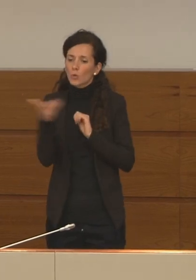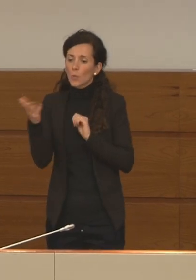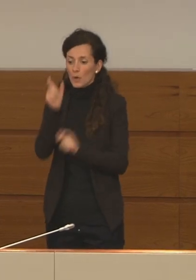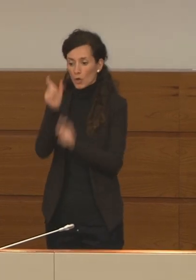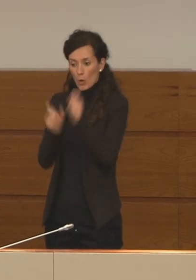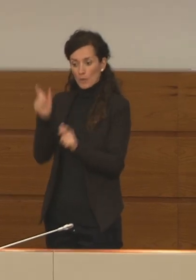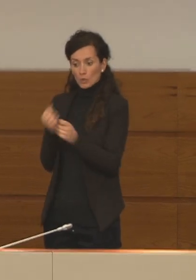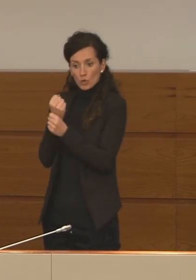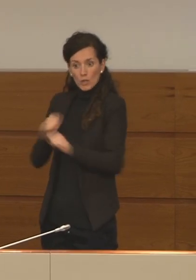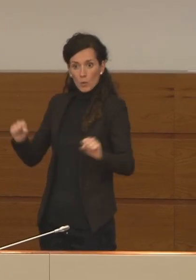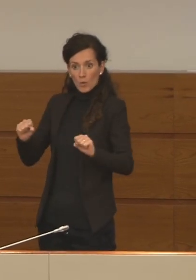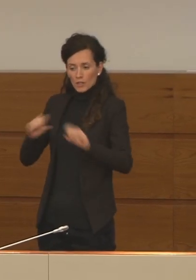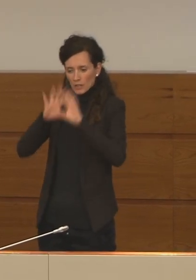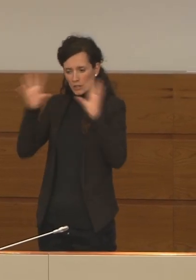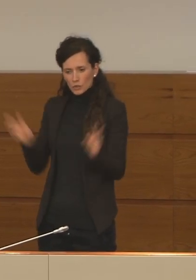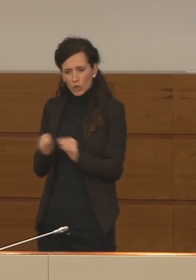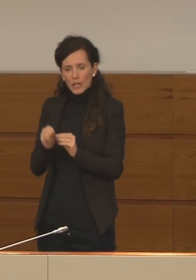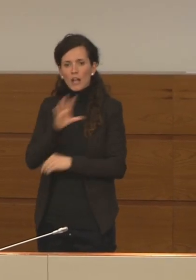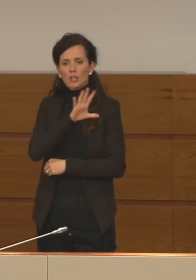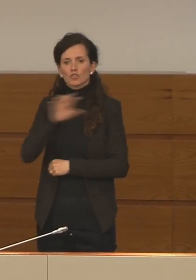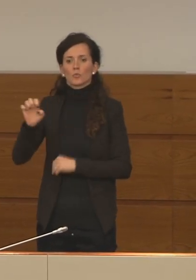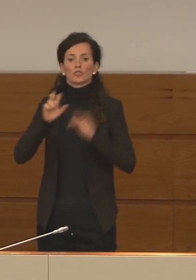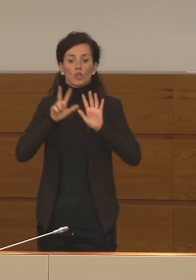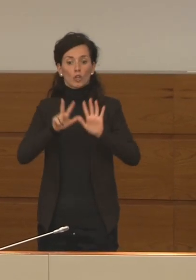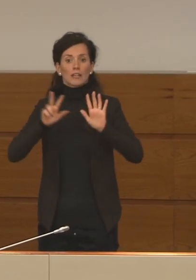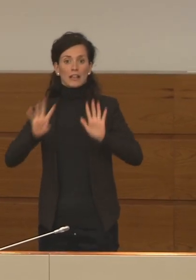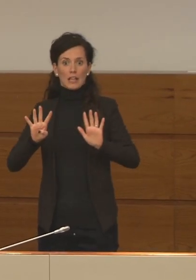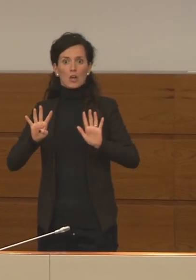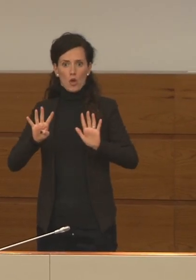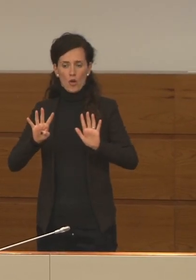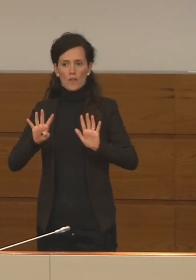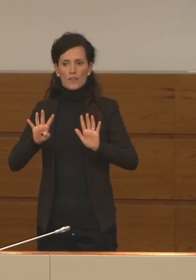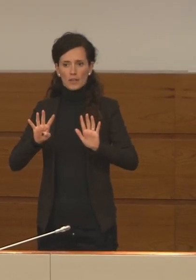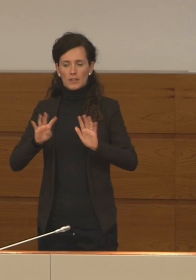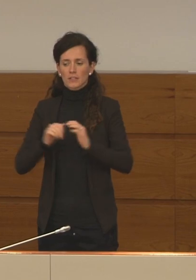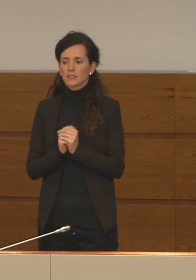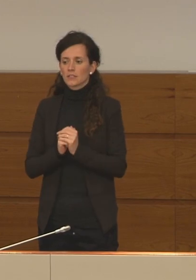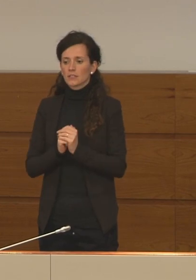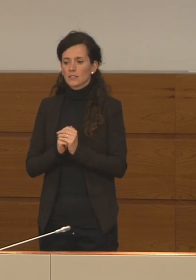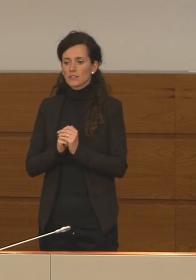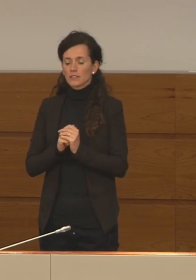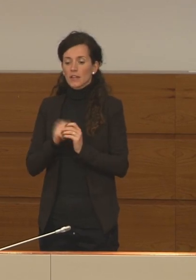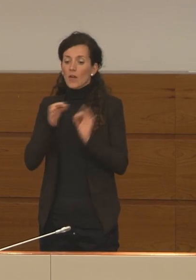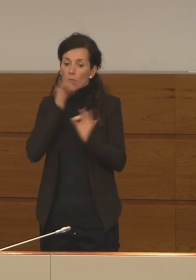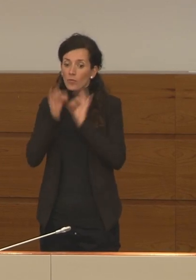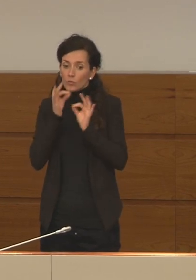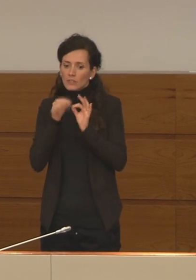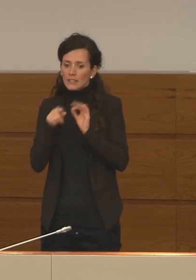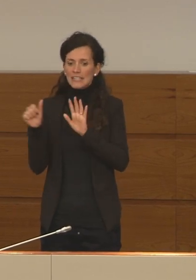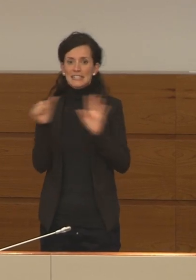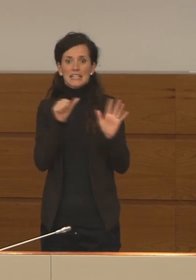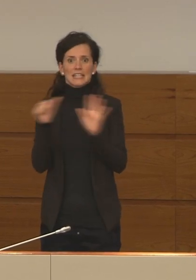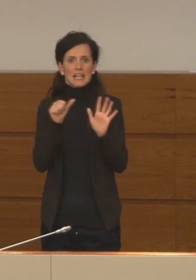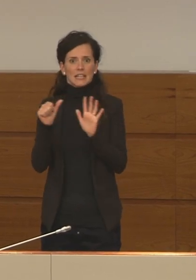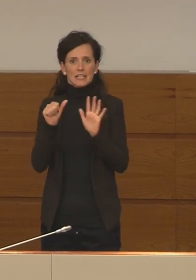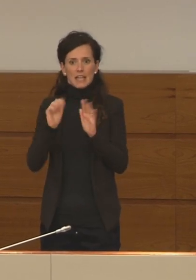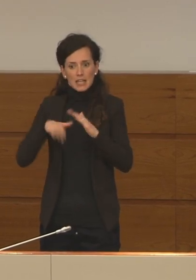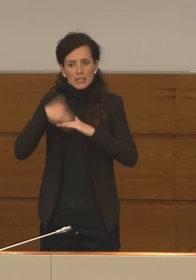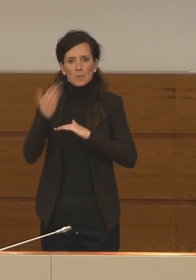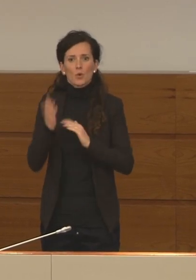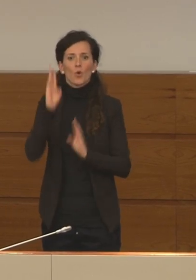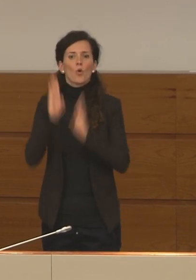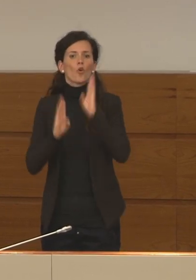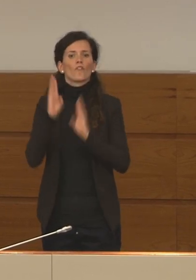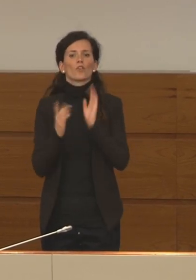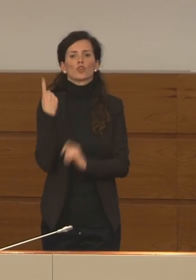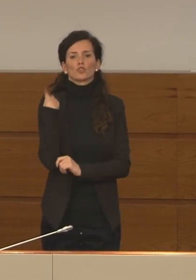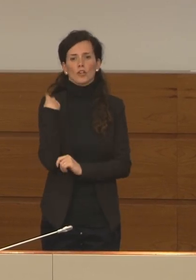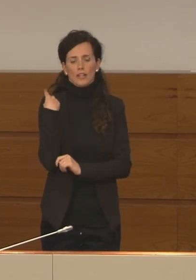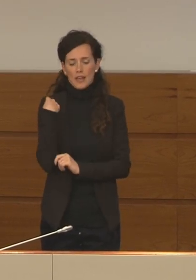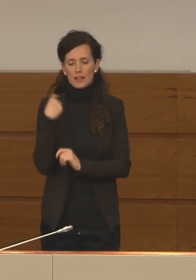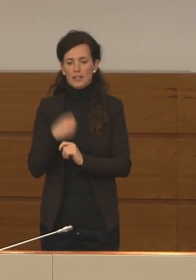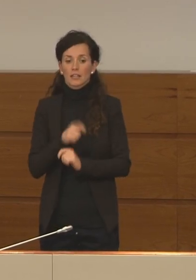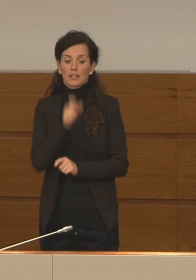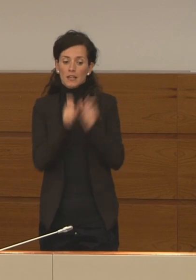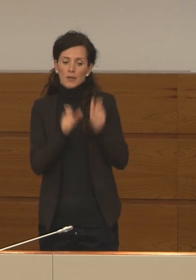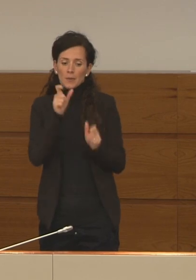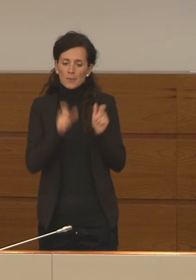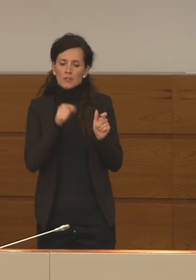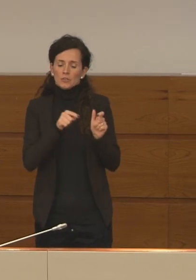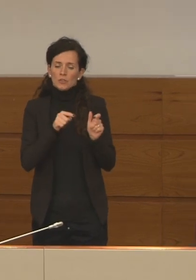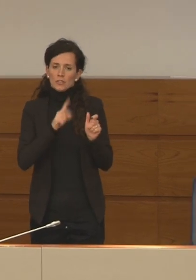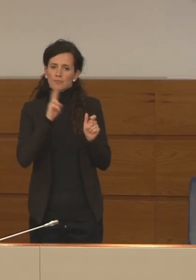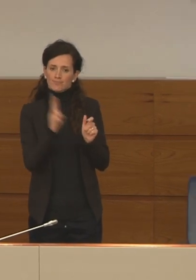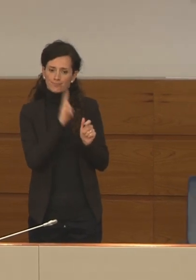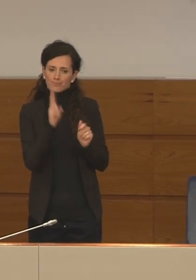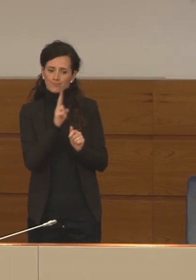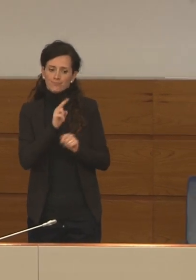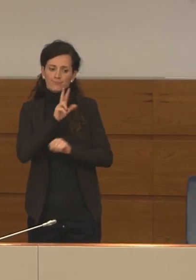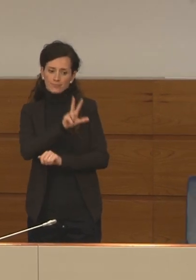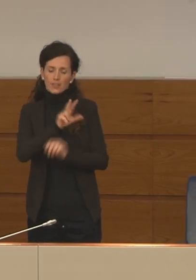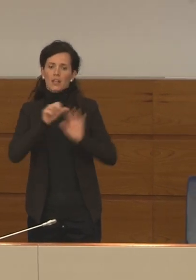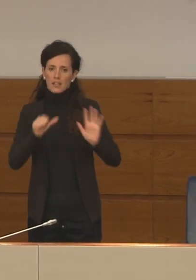oggi sono in totale 589, sono 66 in più rispetto a ieri. I deceduti sono 36,